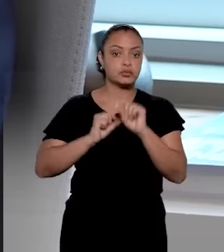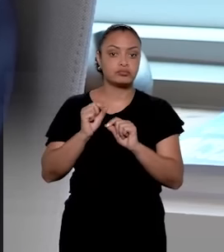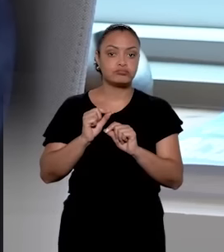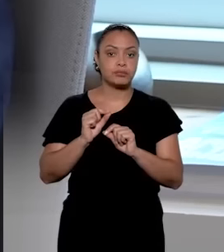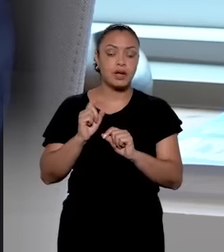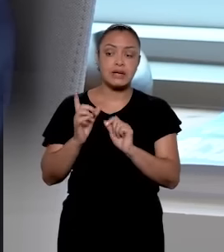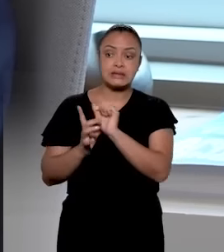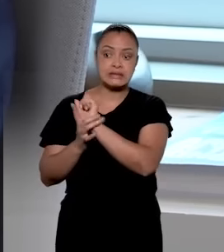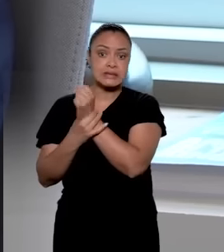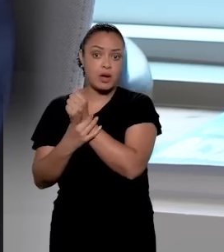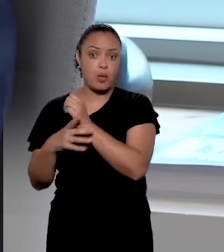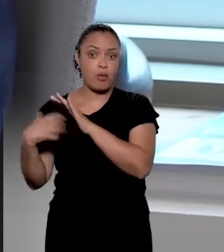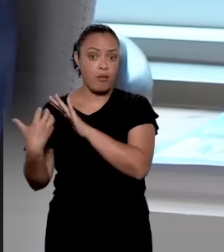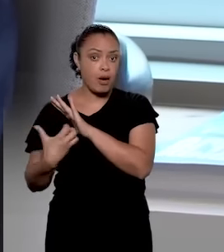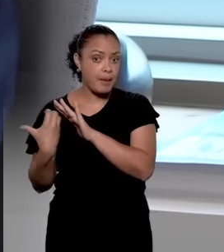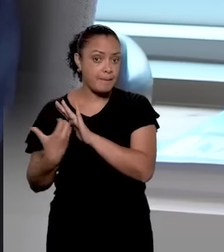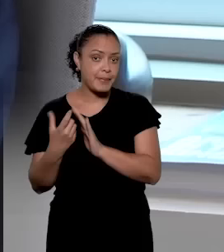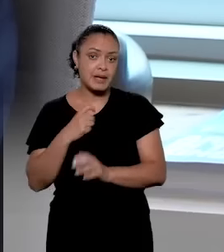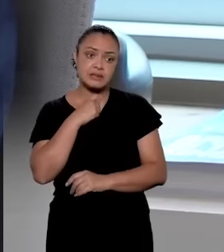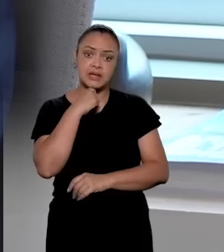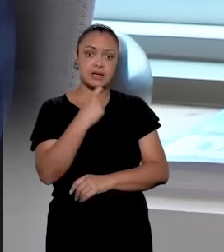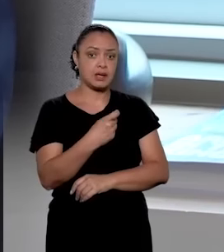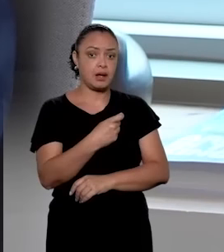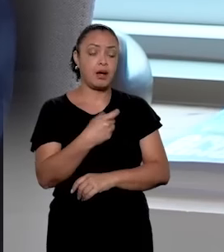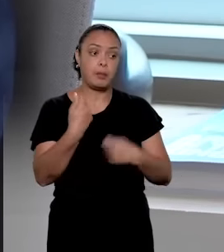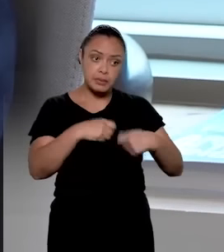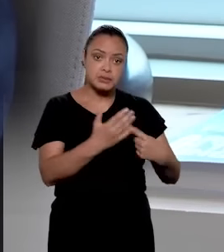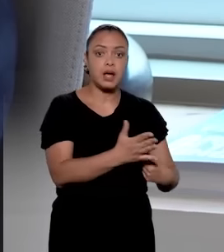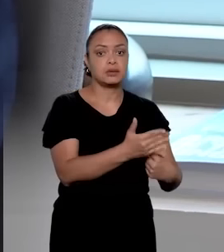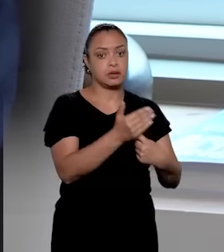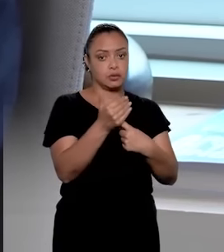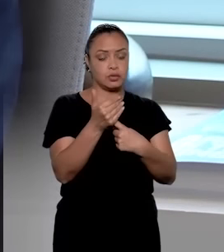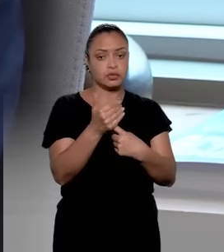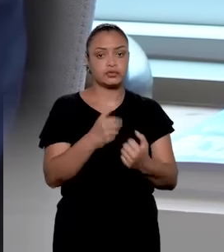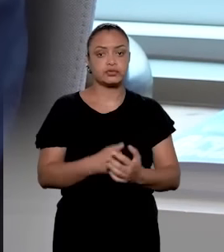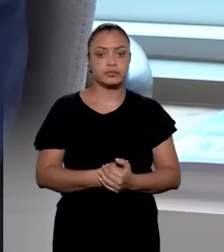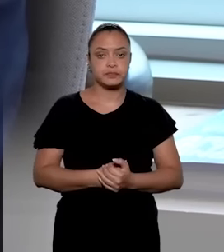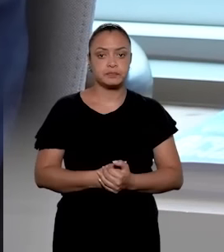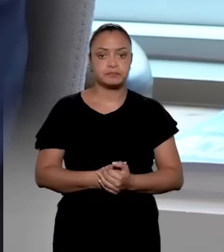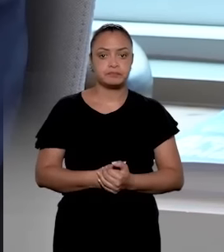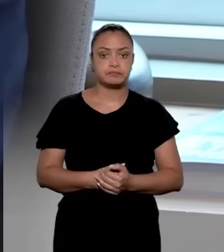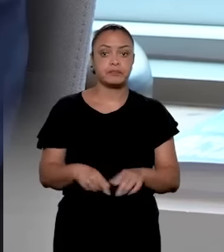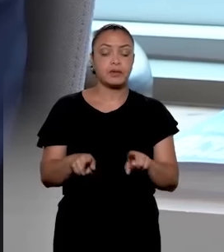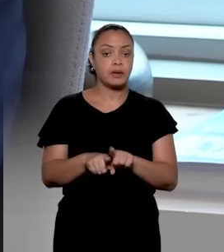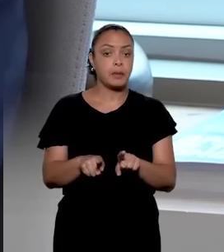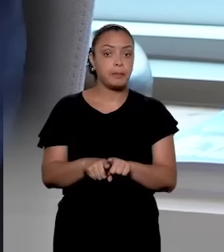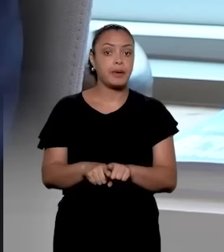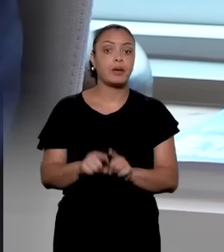primeiro, nenhuma seguradora vai dar seguro para o produtor que não tenha tecnologia, então o seguro puxa a tecnologia para cima. Segundo, com o seguro,